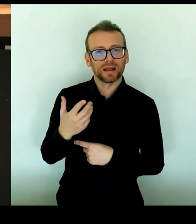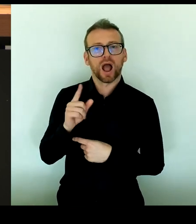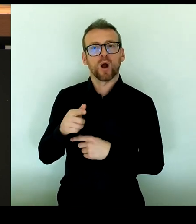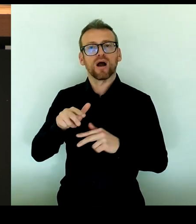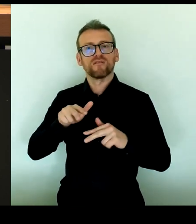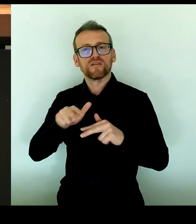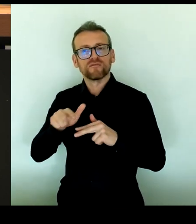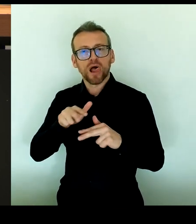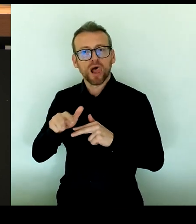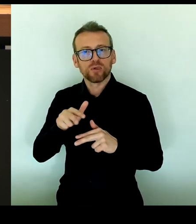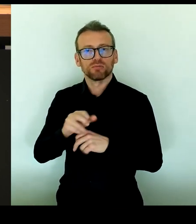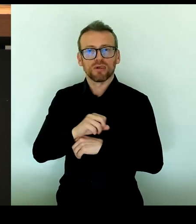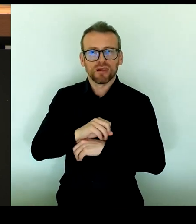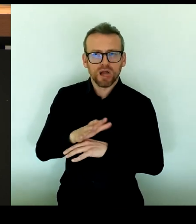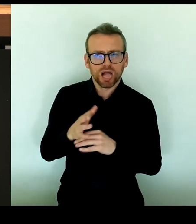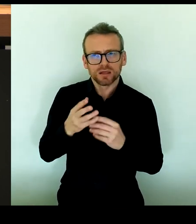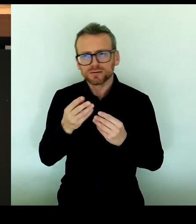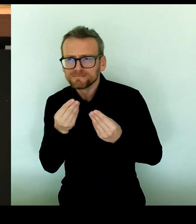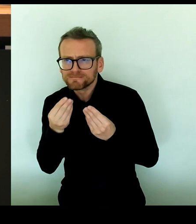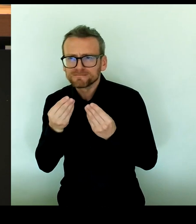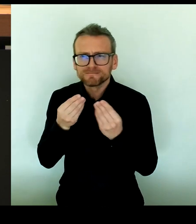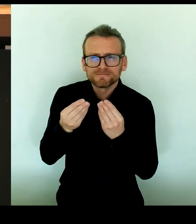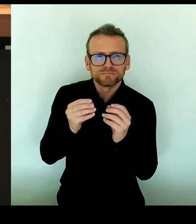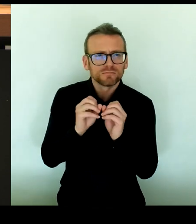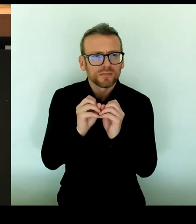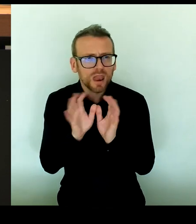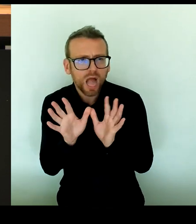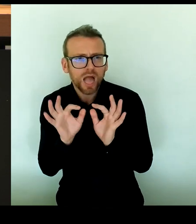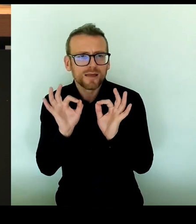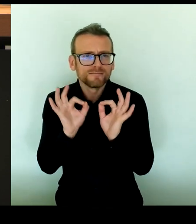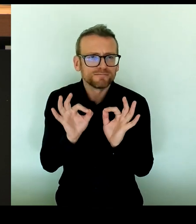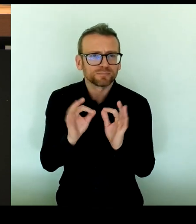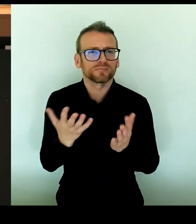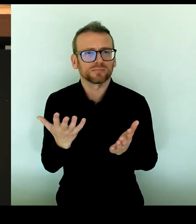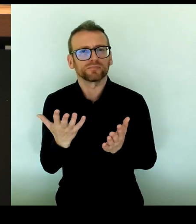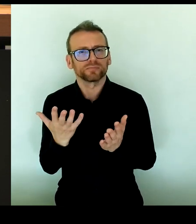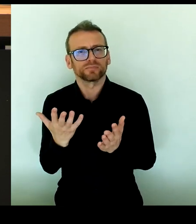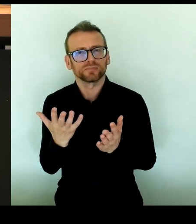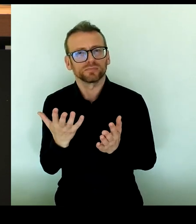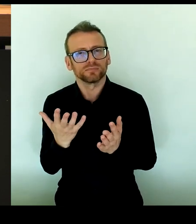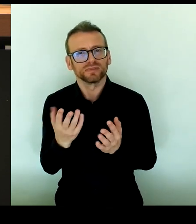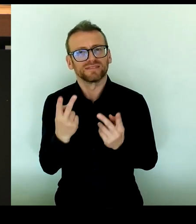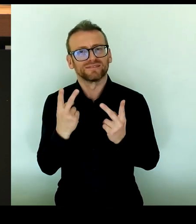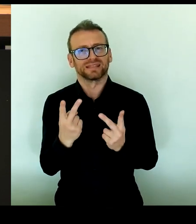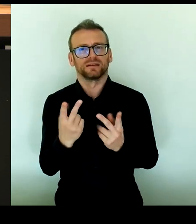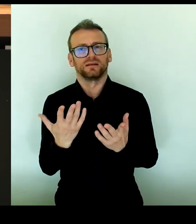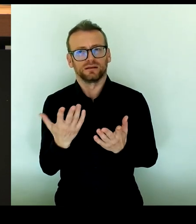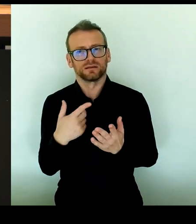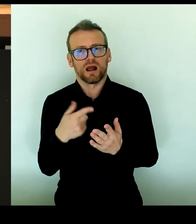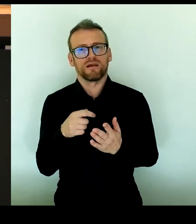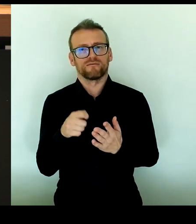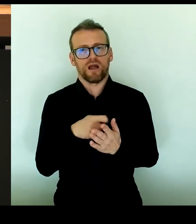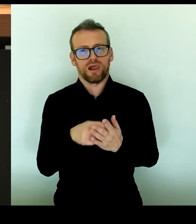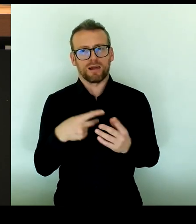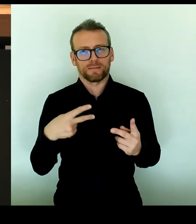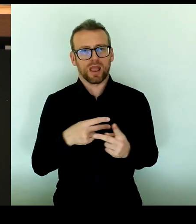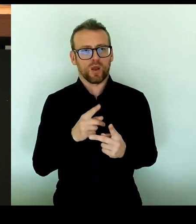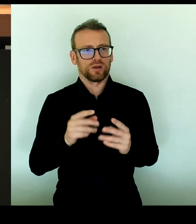wer eine moderne zukunftsgerichtete Kulturpolitik in Berlin möchte, dass Ihre Partei da nicht die richtige Wahl ist.